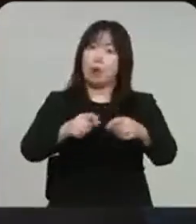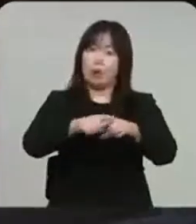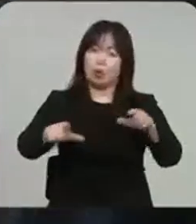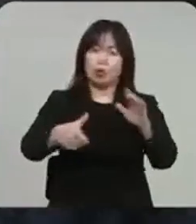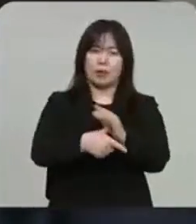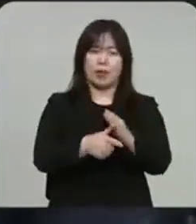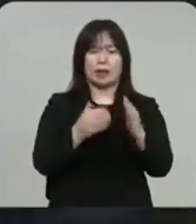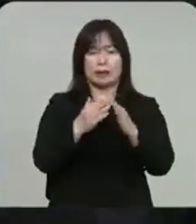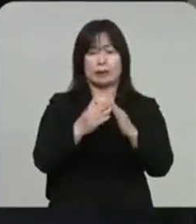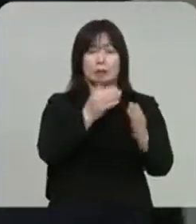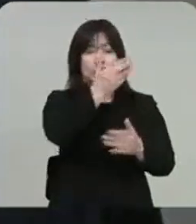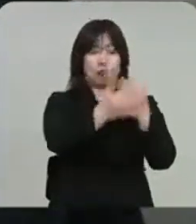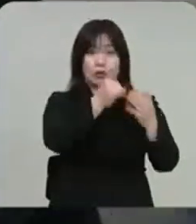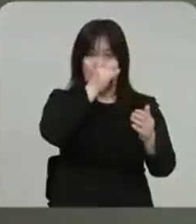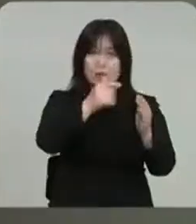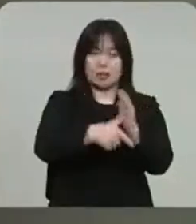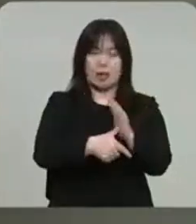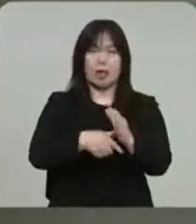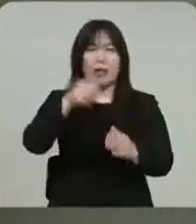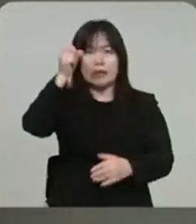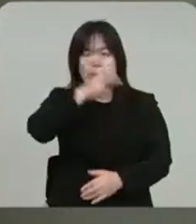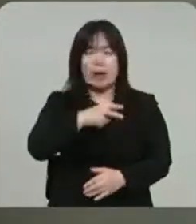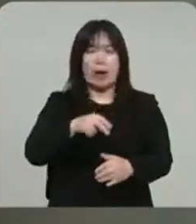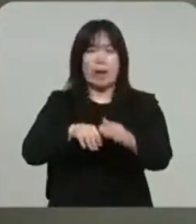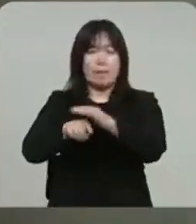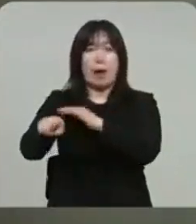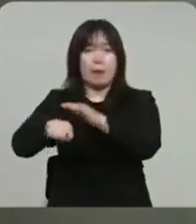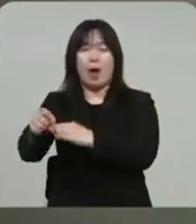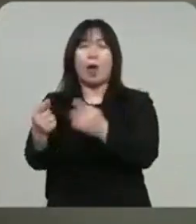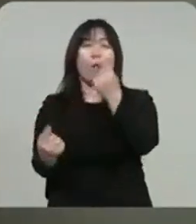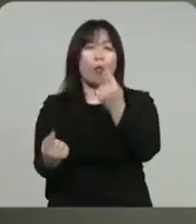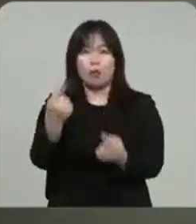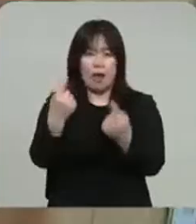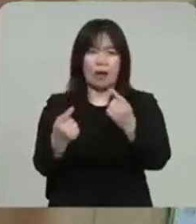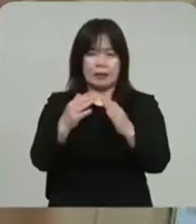이웃집에서 불이 났을 때 무턱대 고 밖으로 나가기보다는 집 안에서